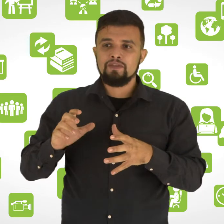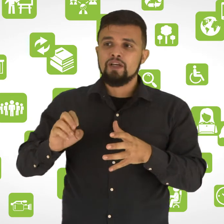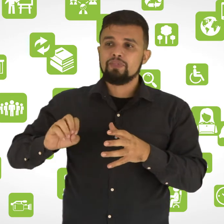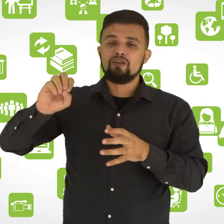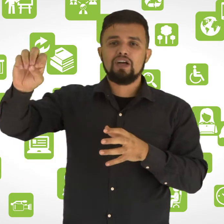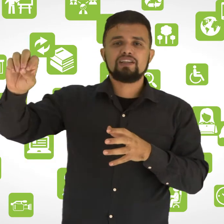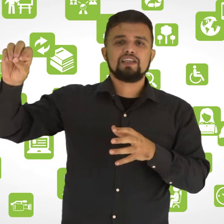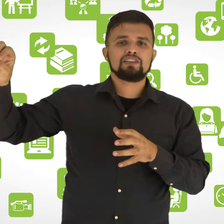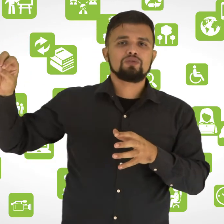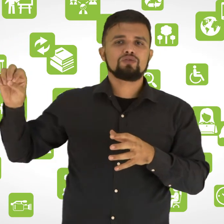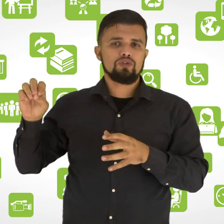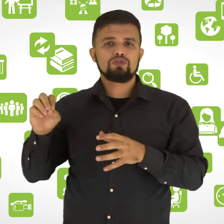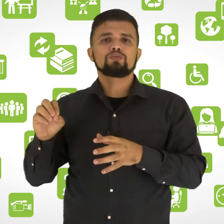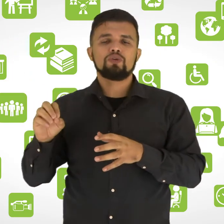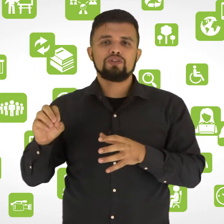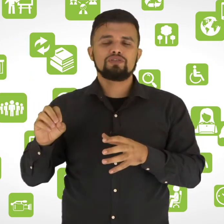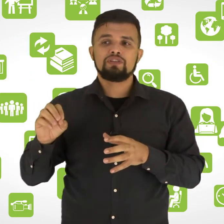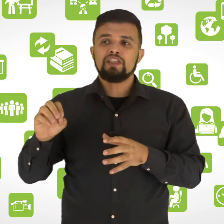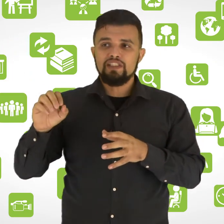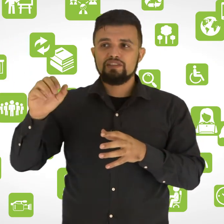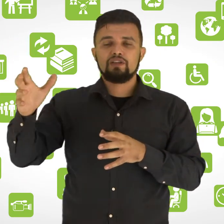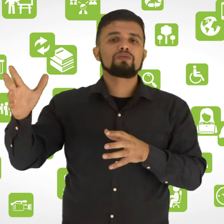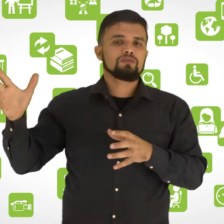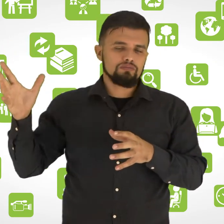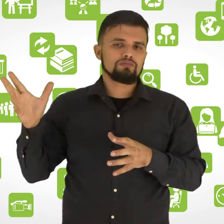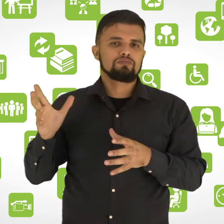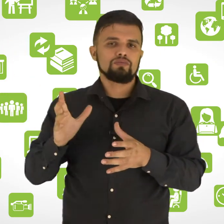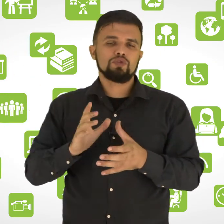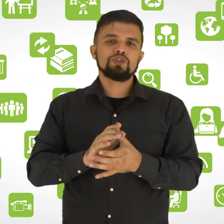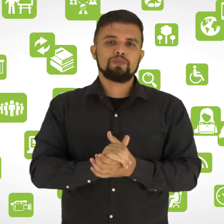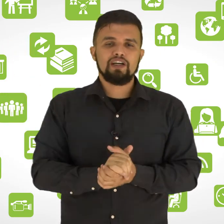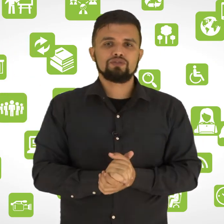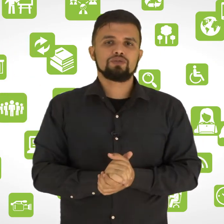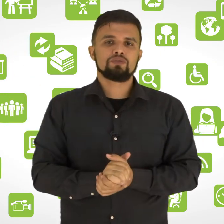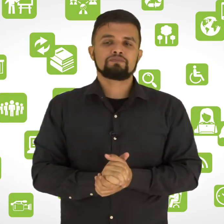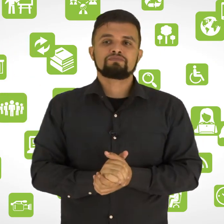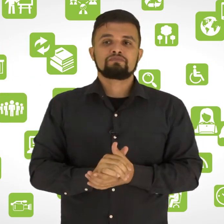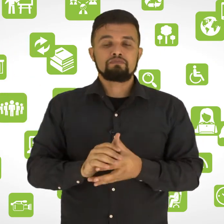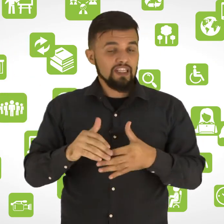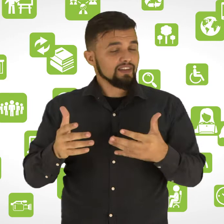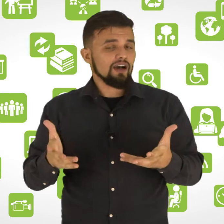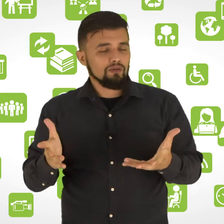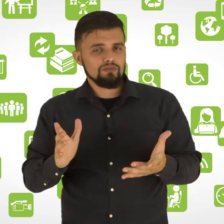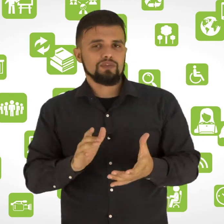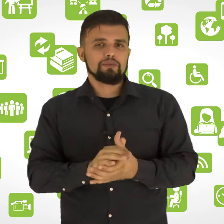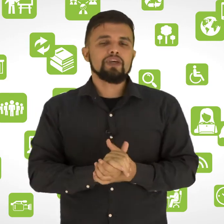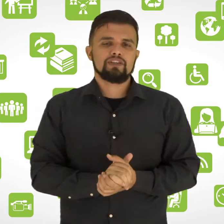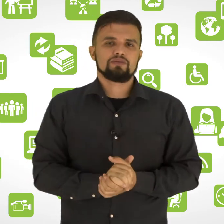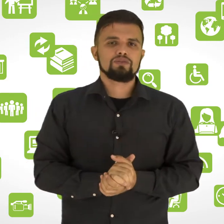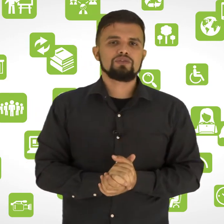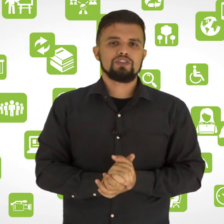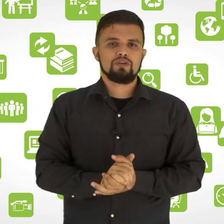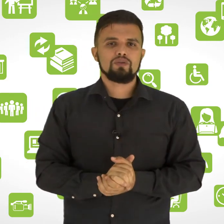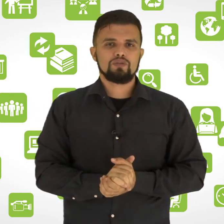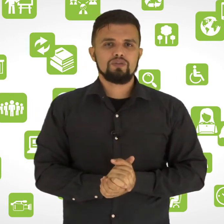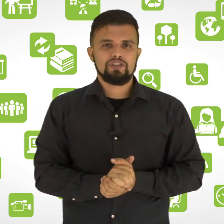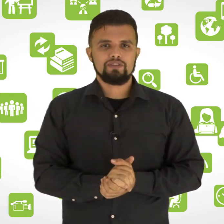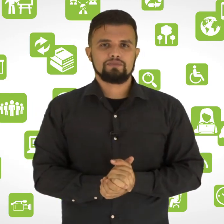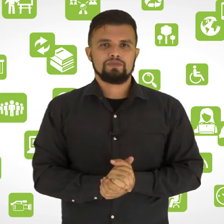pra localização de outros pontos que estão no espaço mental também dos interlocutores.